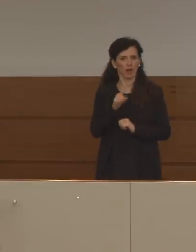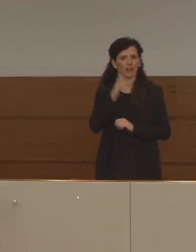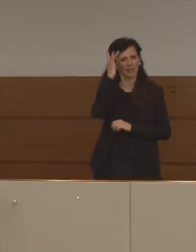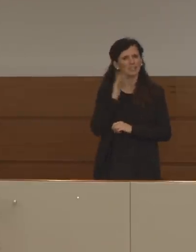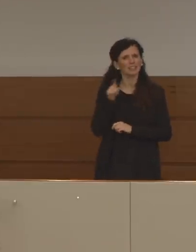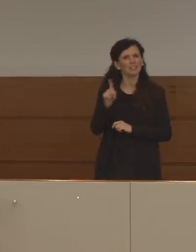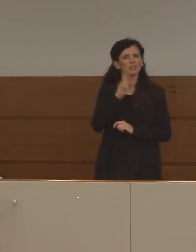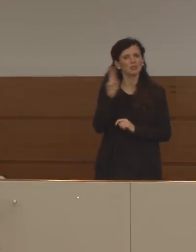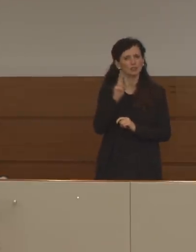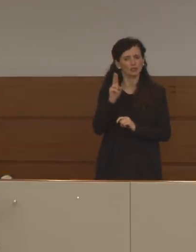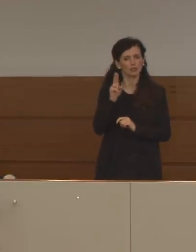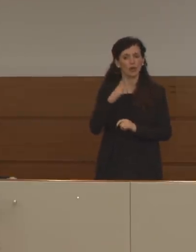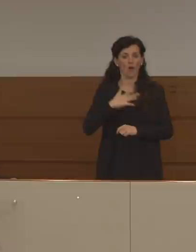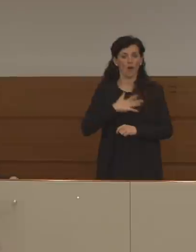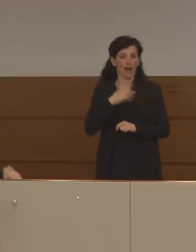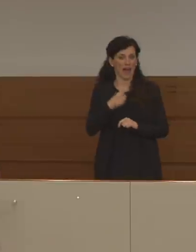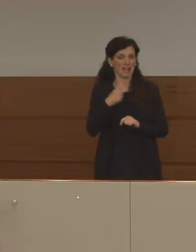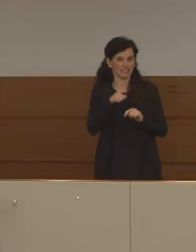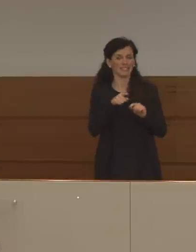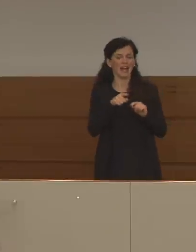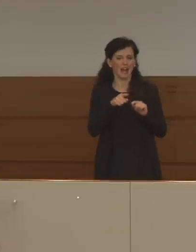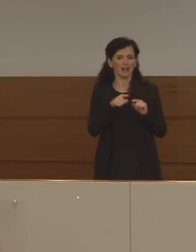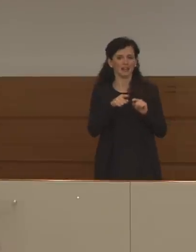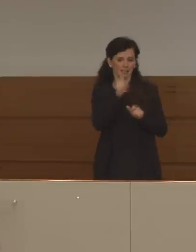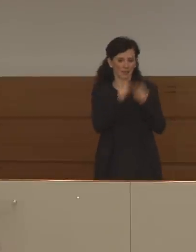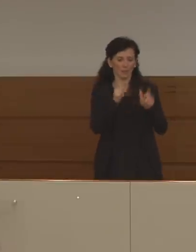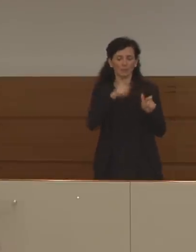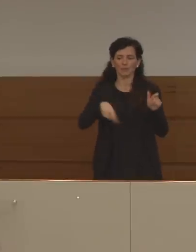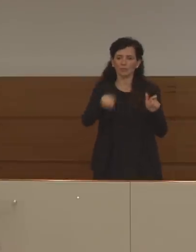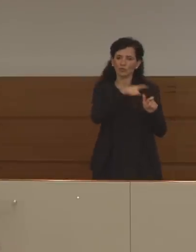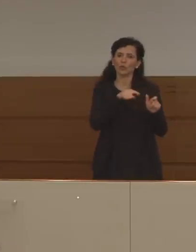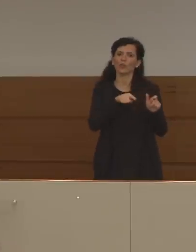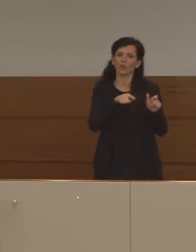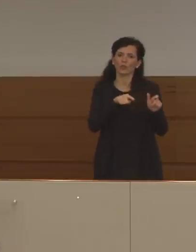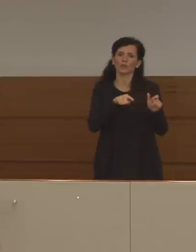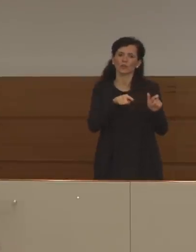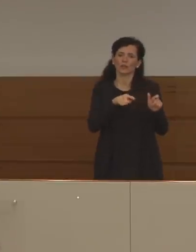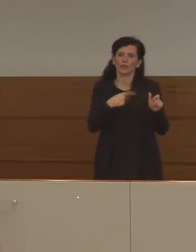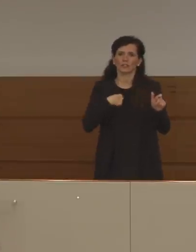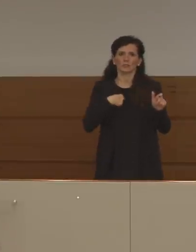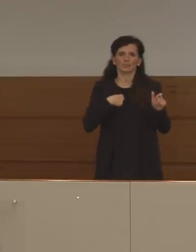l'alta letalità negli anziani per me è un fatto diverso, non è tanto un